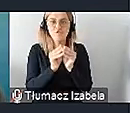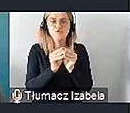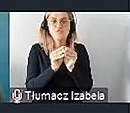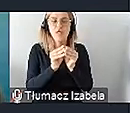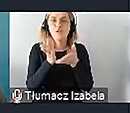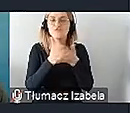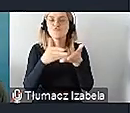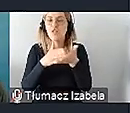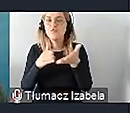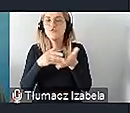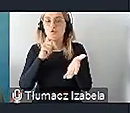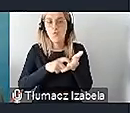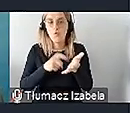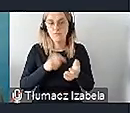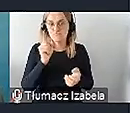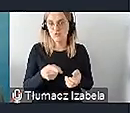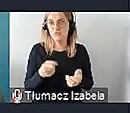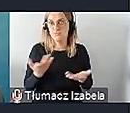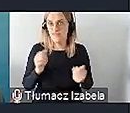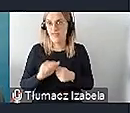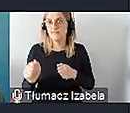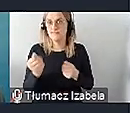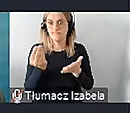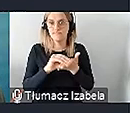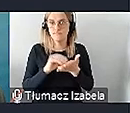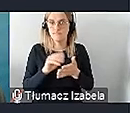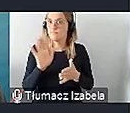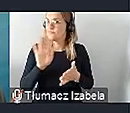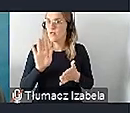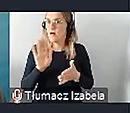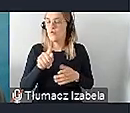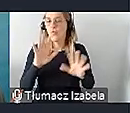Tak, to jest ważne, że mamy tutaj wszystkie kluczowe atrybuty kury.